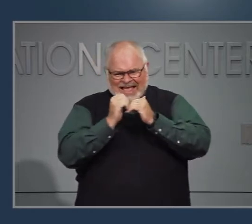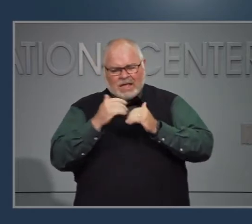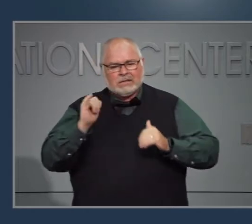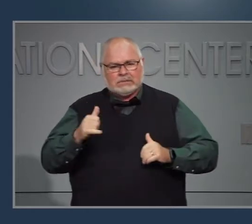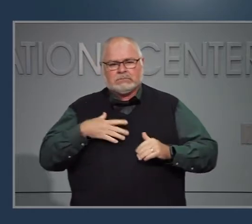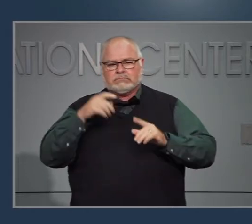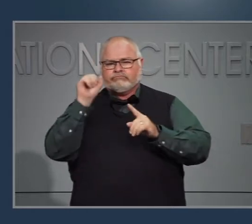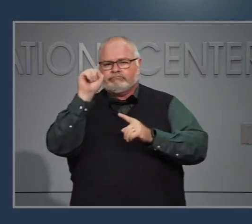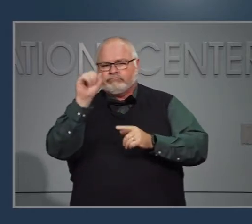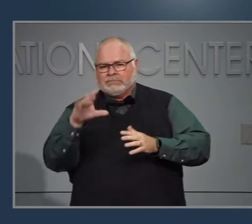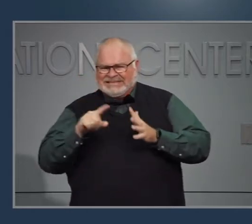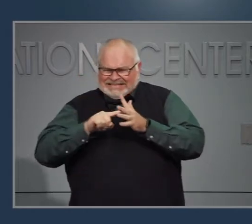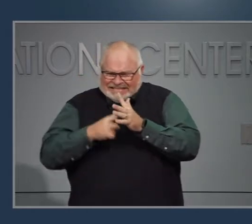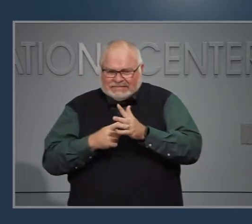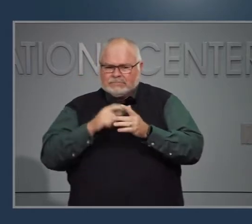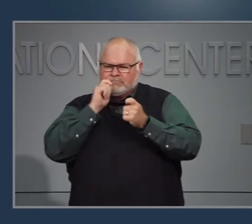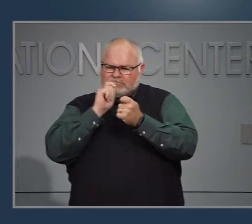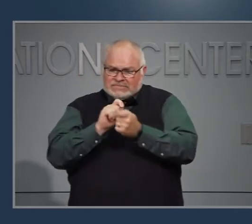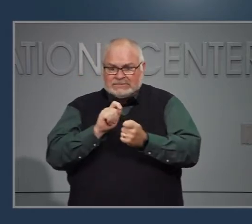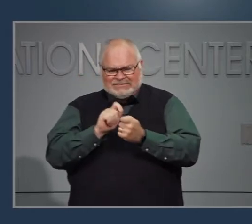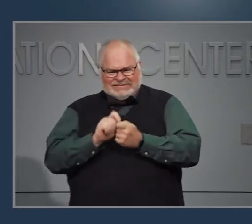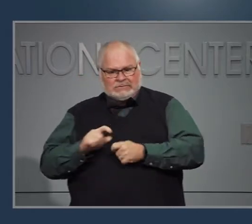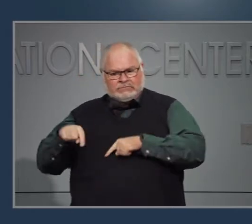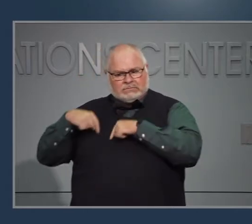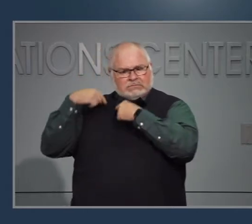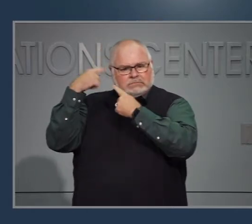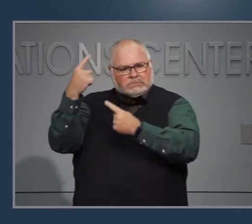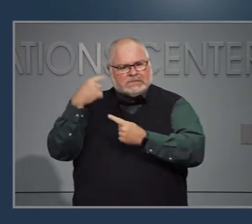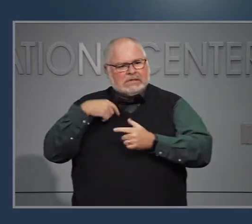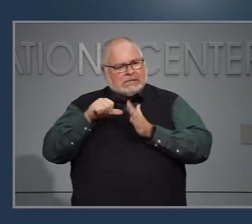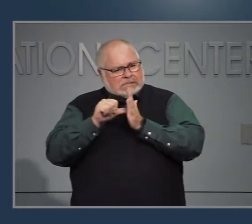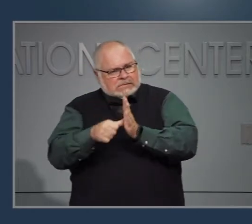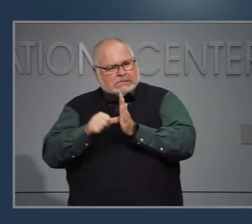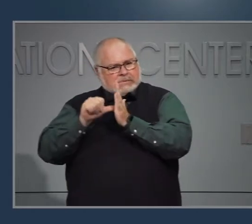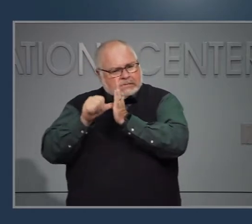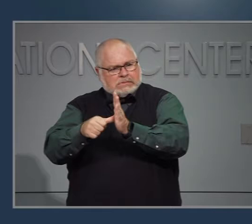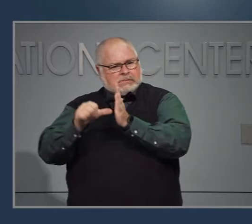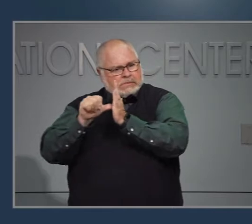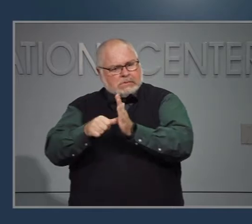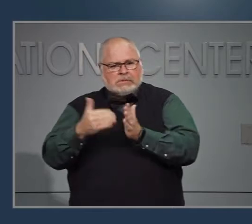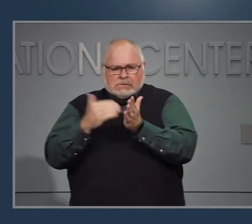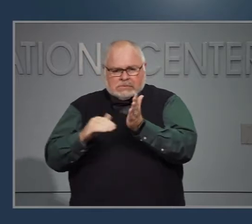hemos trabajado para apoyar yaar y en sus responsables a los asilos en su compromiso